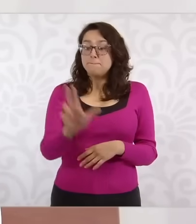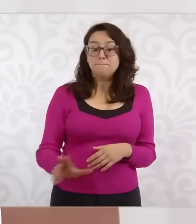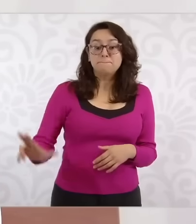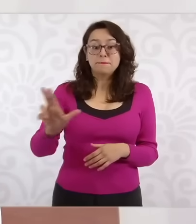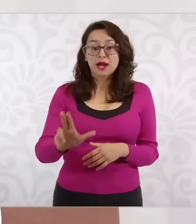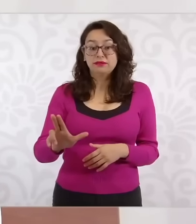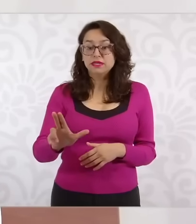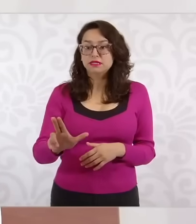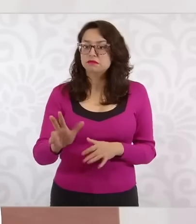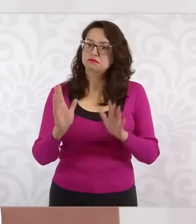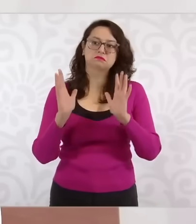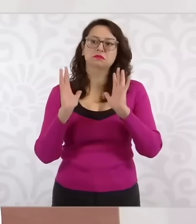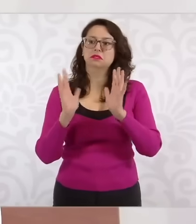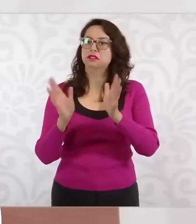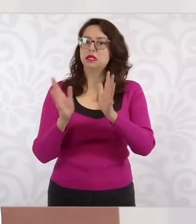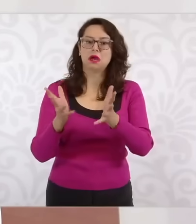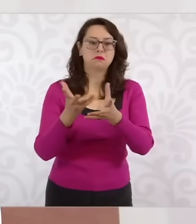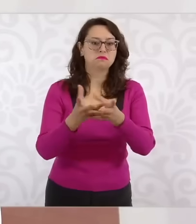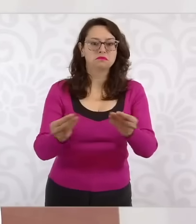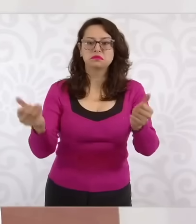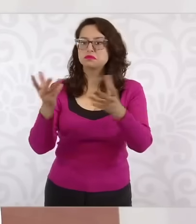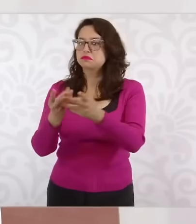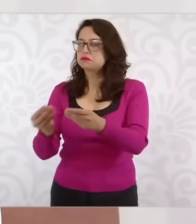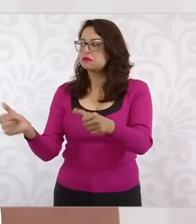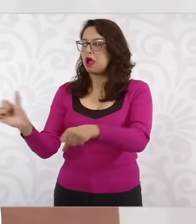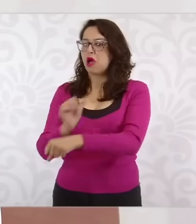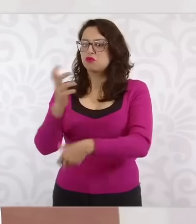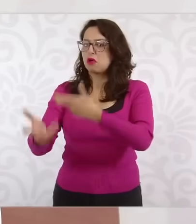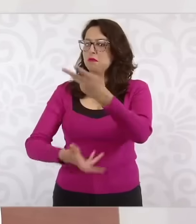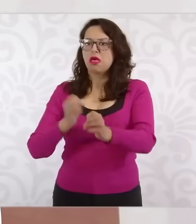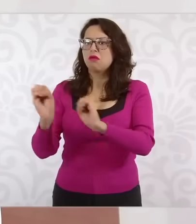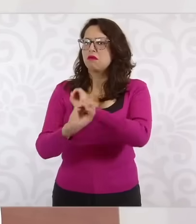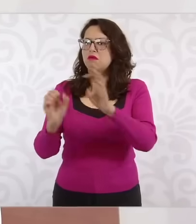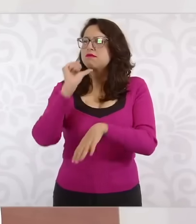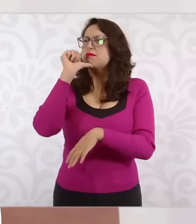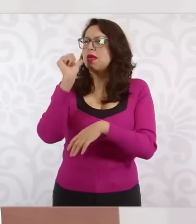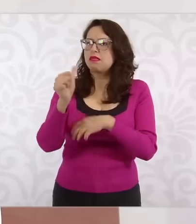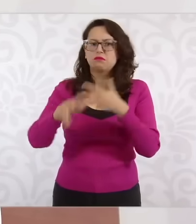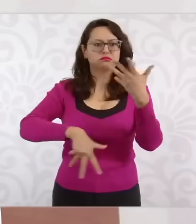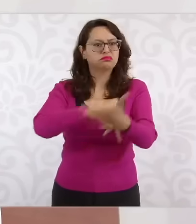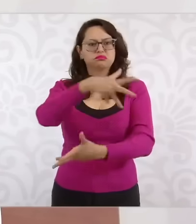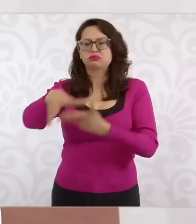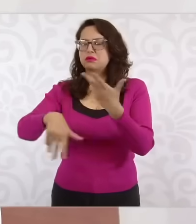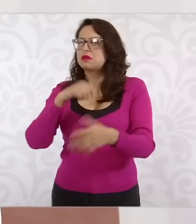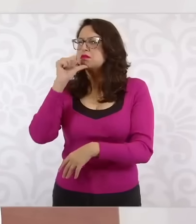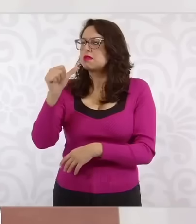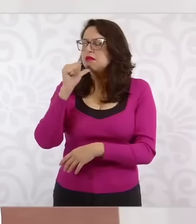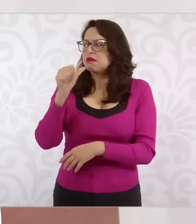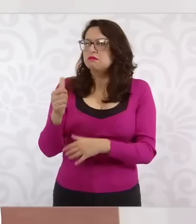habían sido recogidos todos los vehículos que se habían quemado. Obviamente sigue seguimos